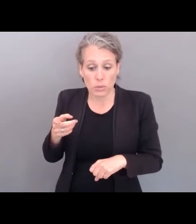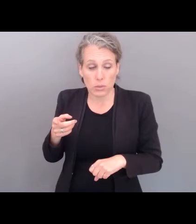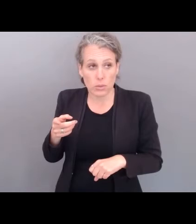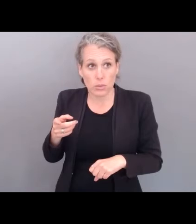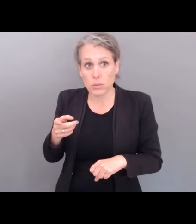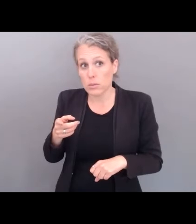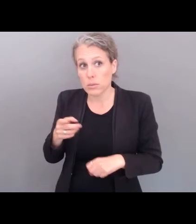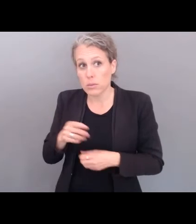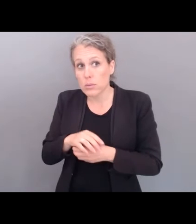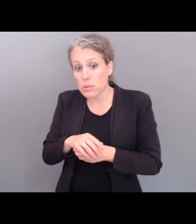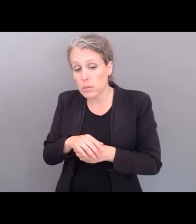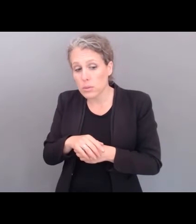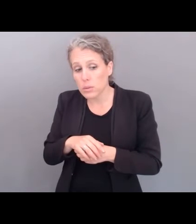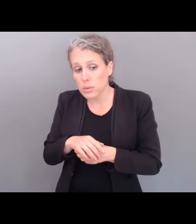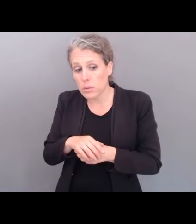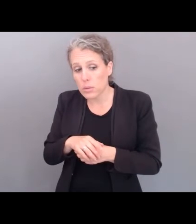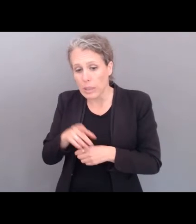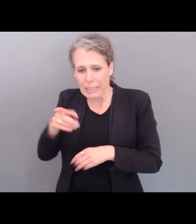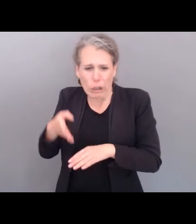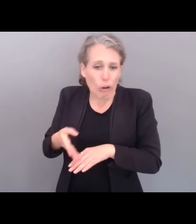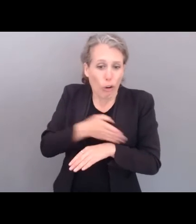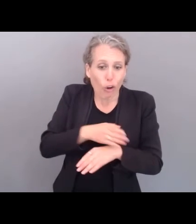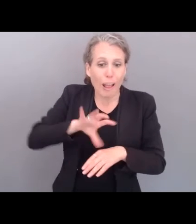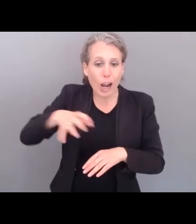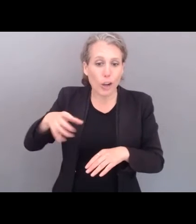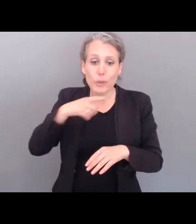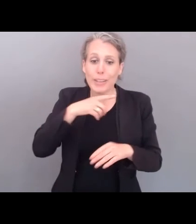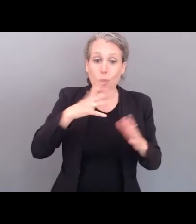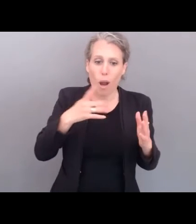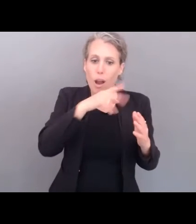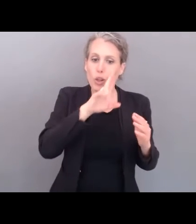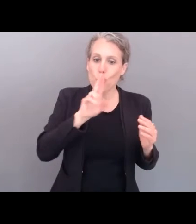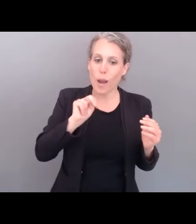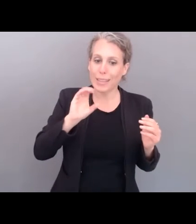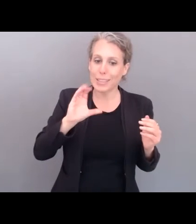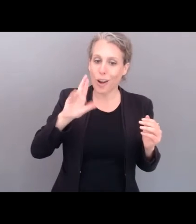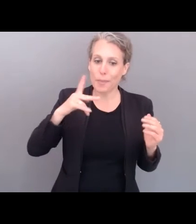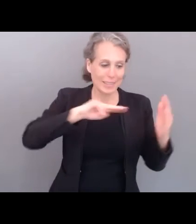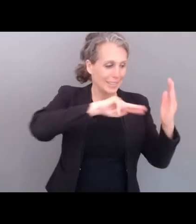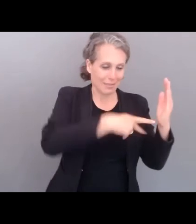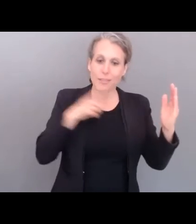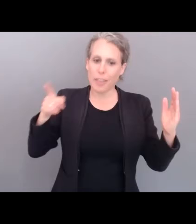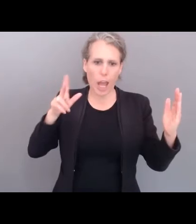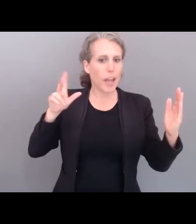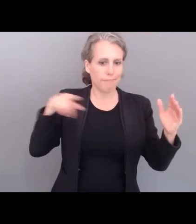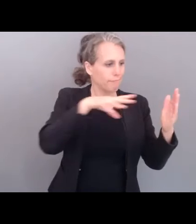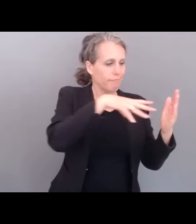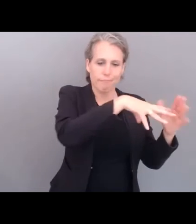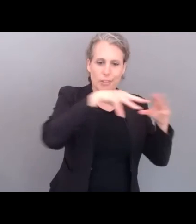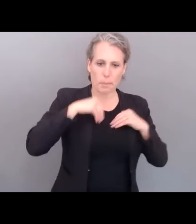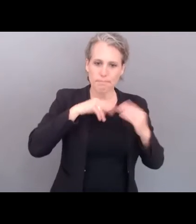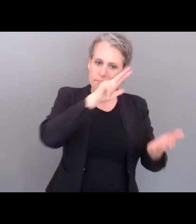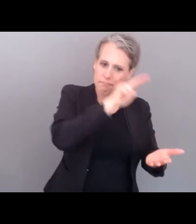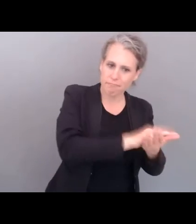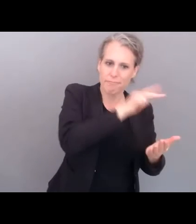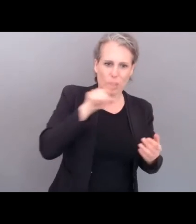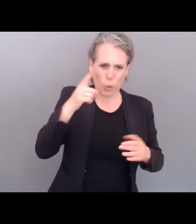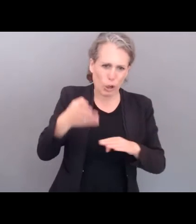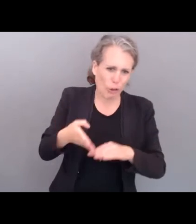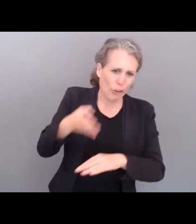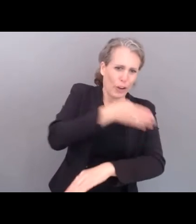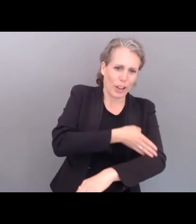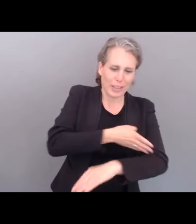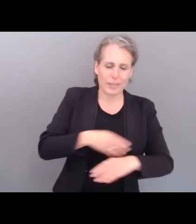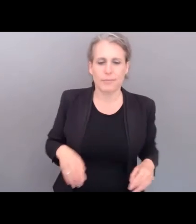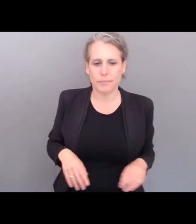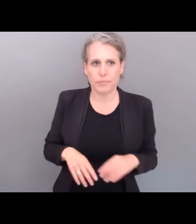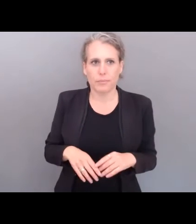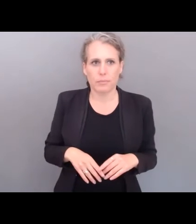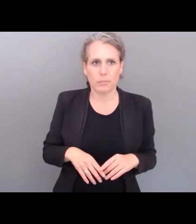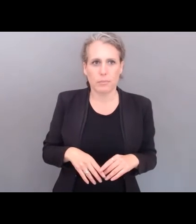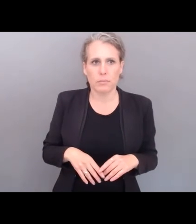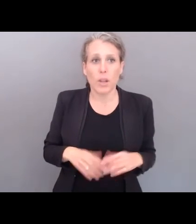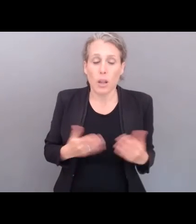la colaboración pandémica entre las organizaciones de la sociedad y las organizaciones de personas con discapacidad y el gobierno, sabemos que Bangladesh es uno de los